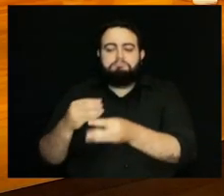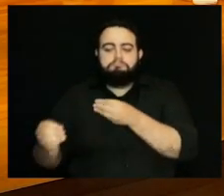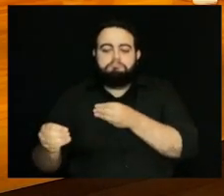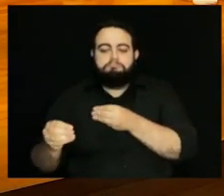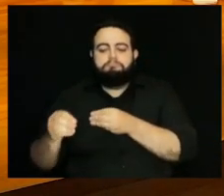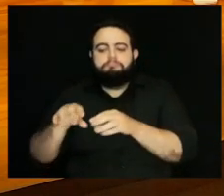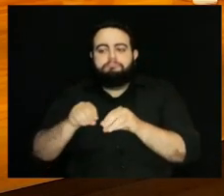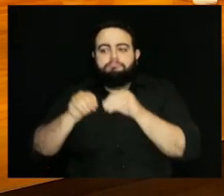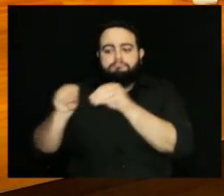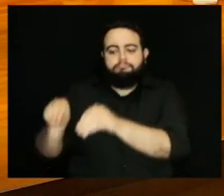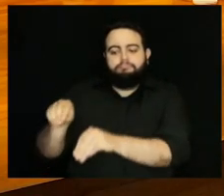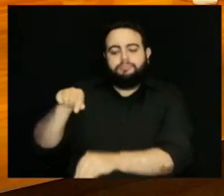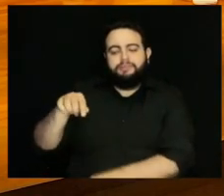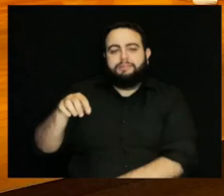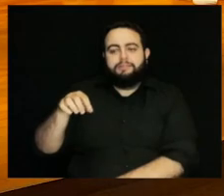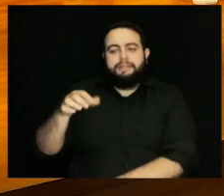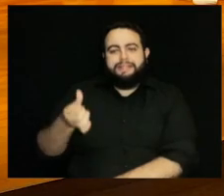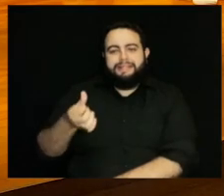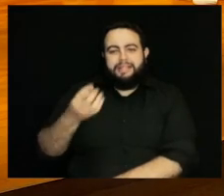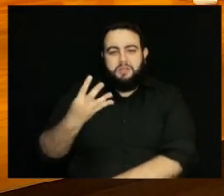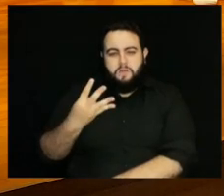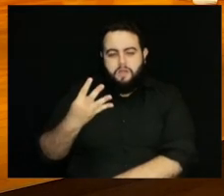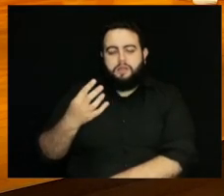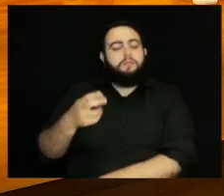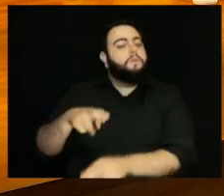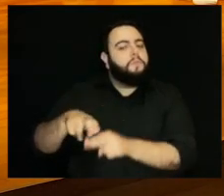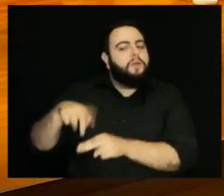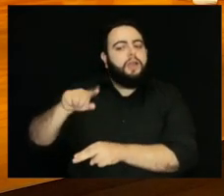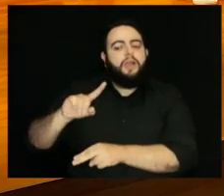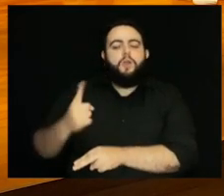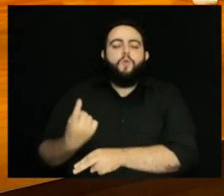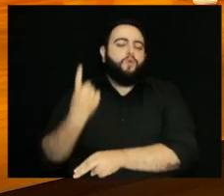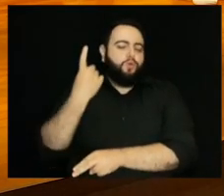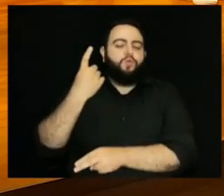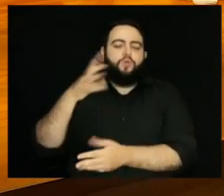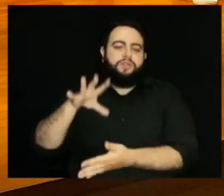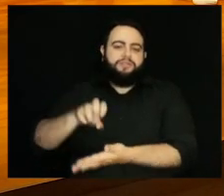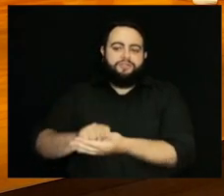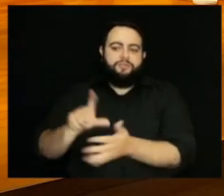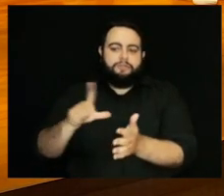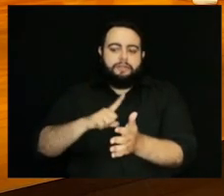únicos registos que existe desses compositores dessa turma que vão aos poucos abandonando a